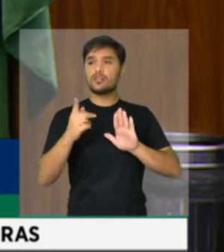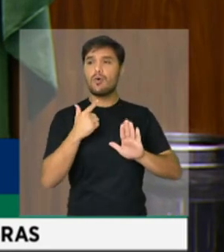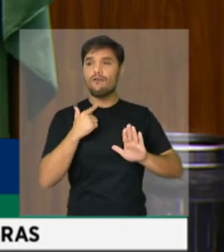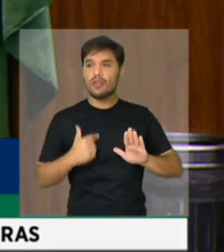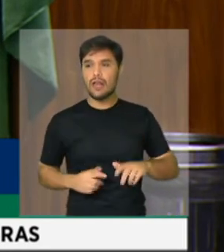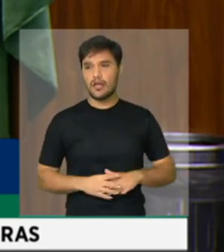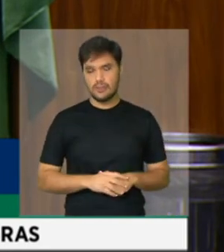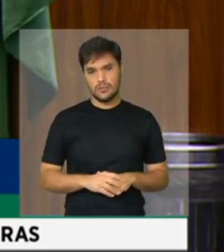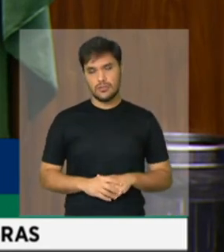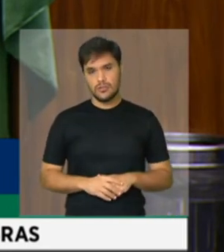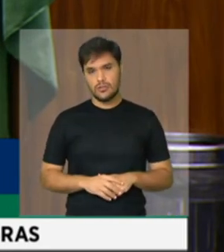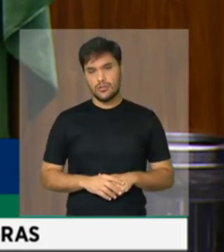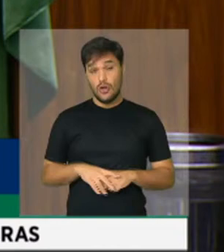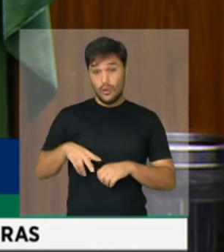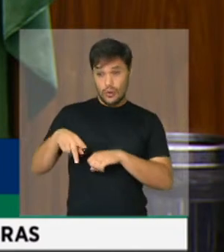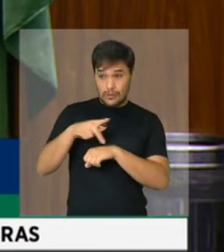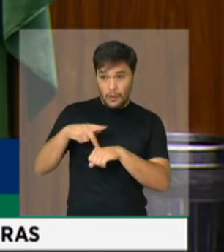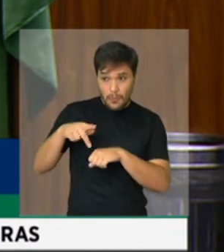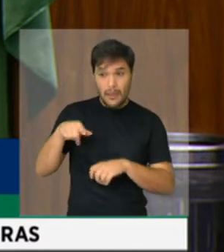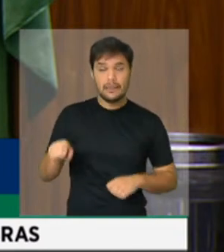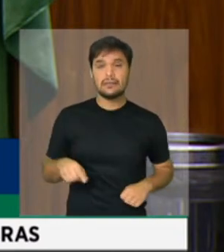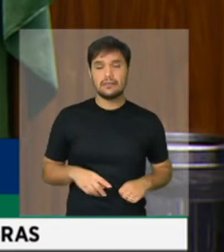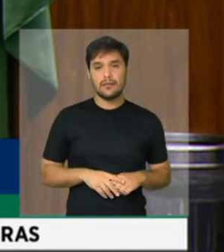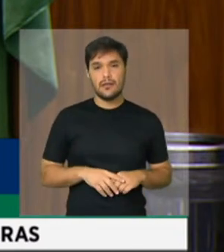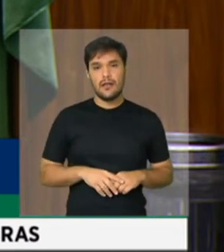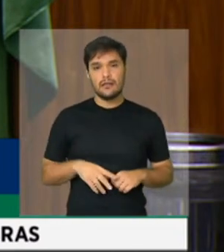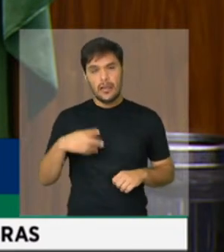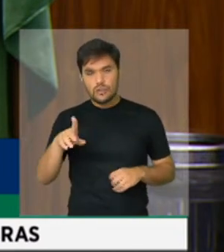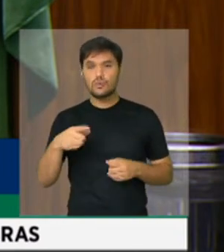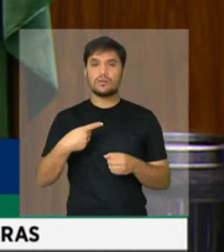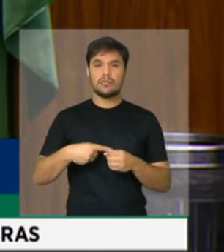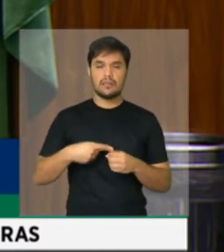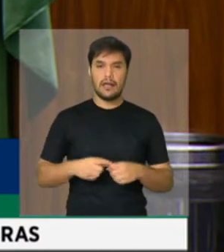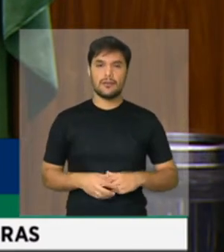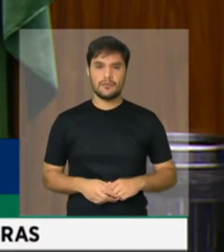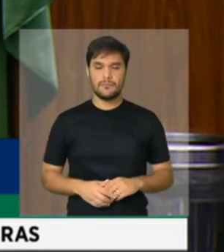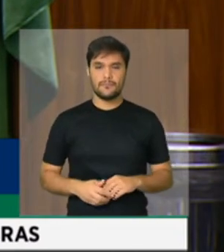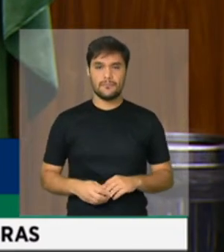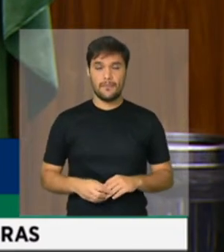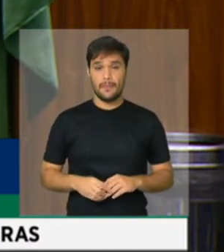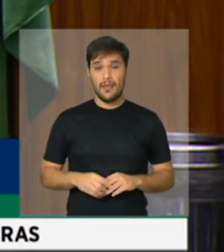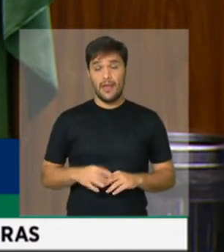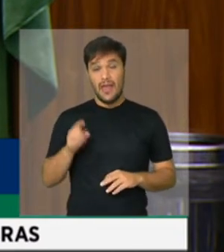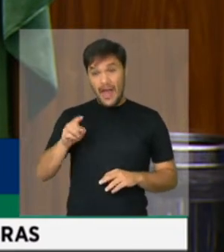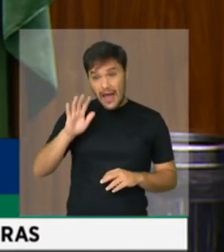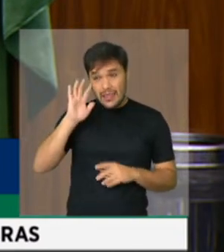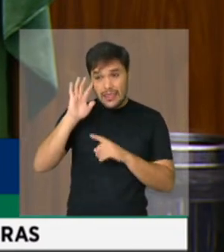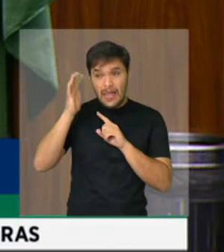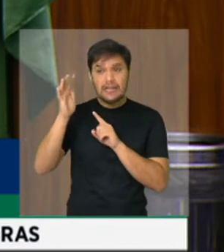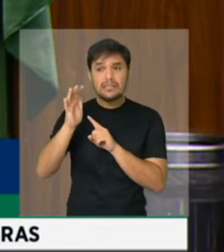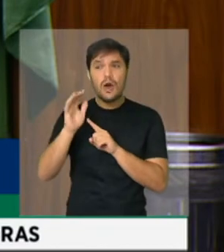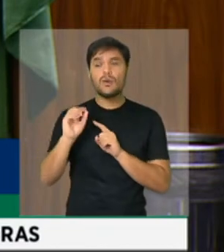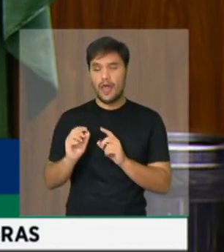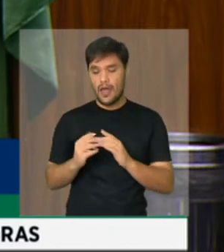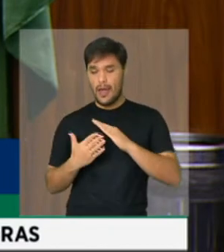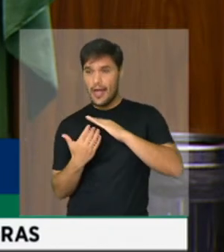O SEU INTERESSE. O INTERESSE DO SEU PAÍS. O INTERESSE DA SUA CIDADE. E ESTA DECISÃO DA